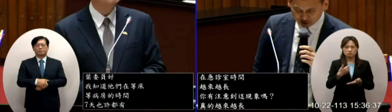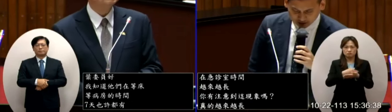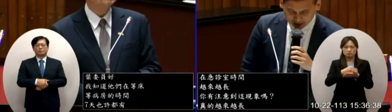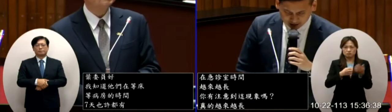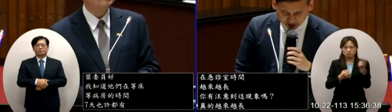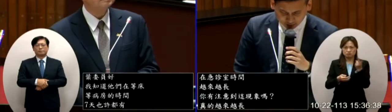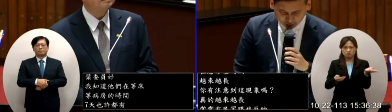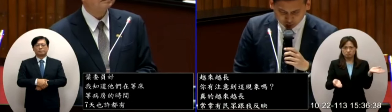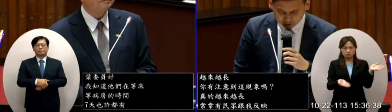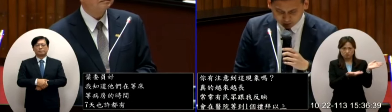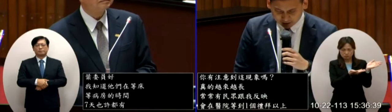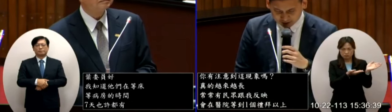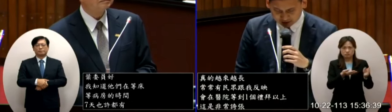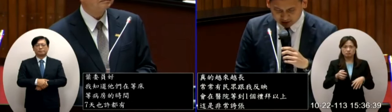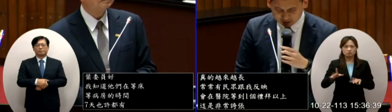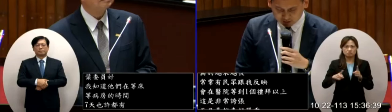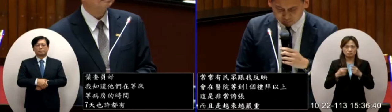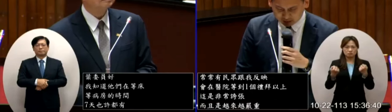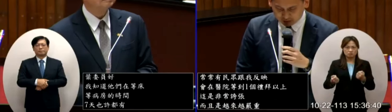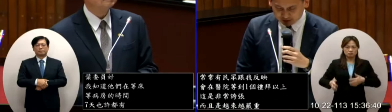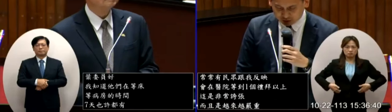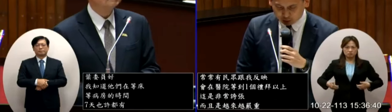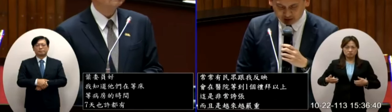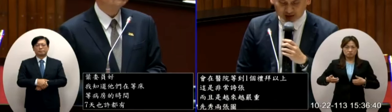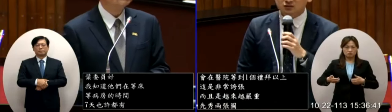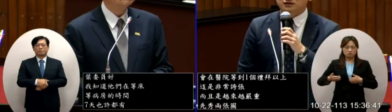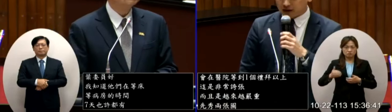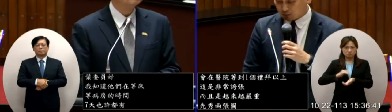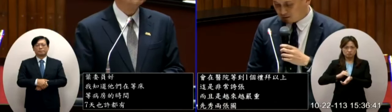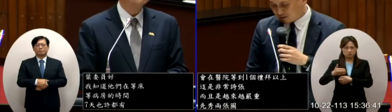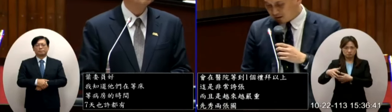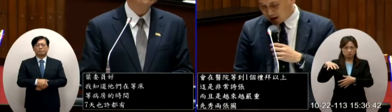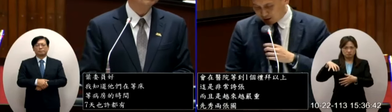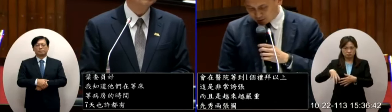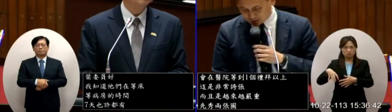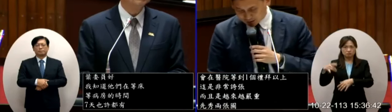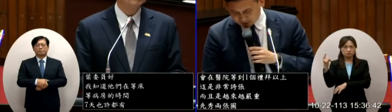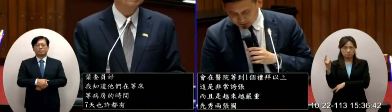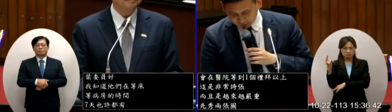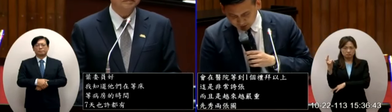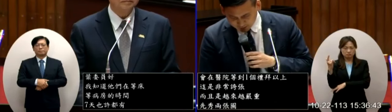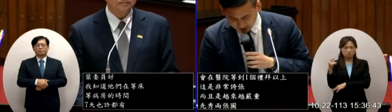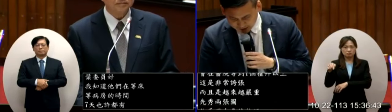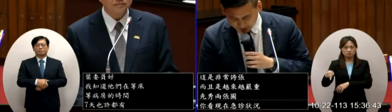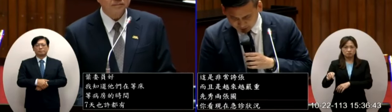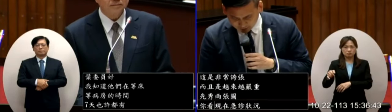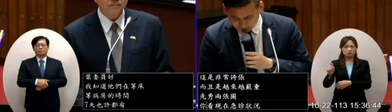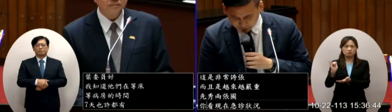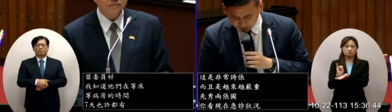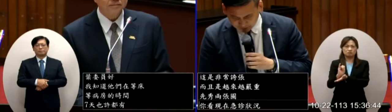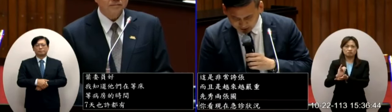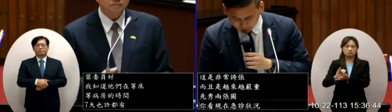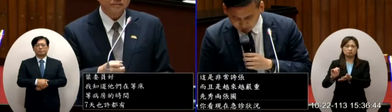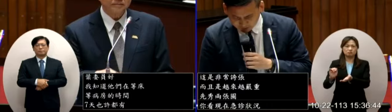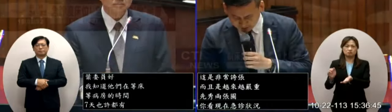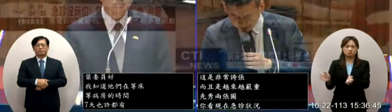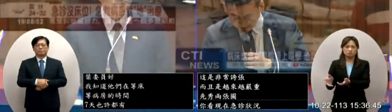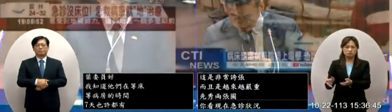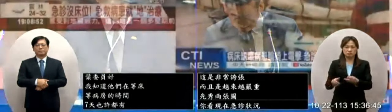有的在急診沒有床位 急診的病患是就地治療 還有的是他在那個輪椅上面電擊